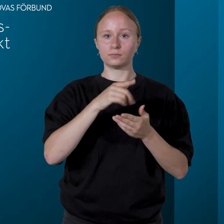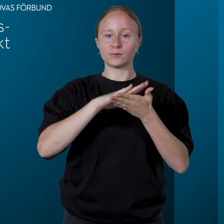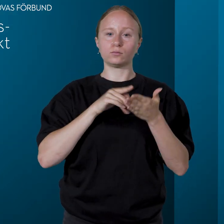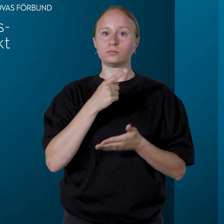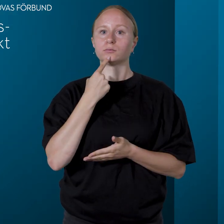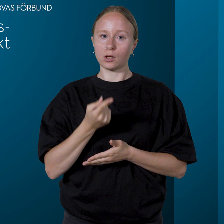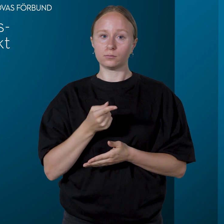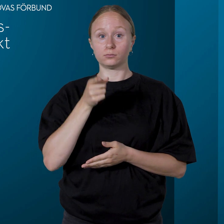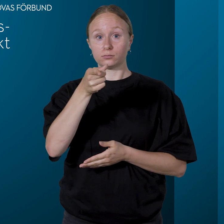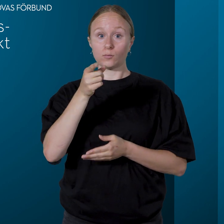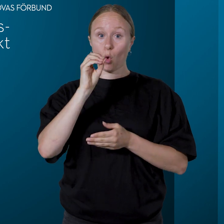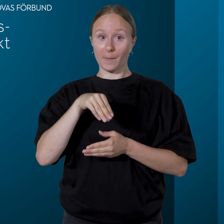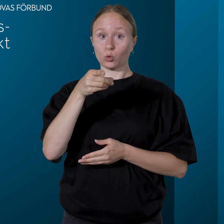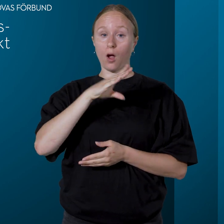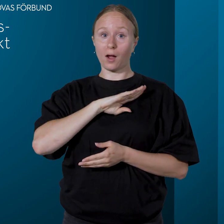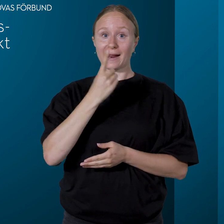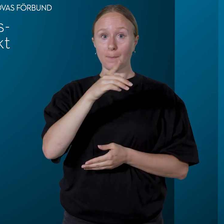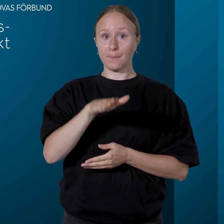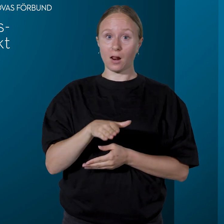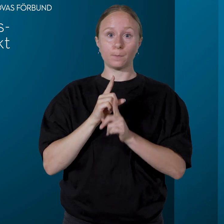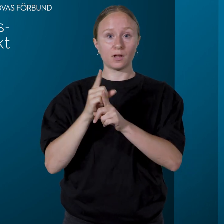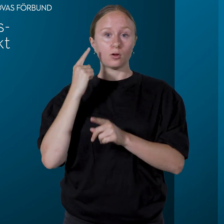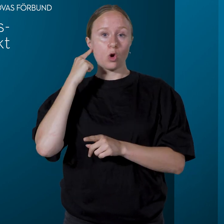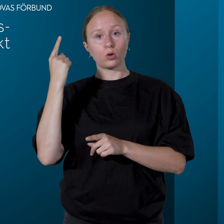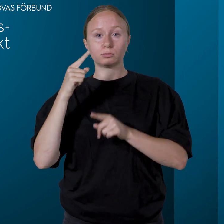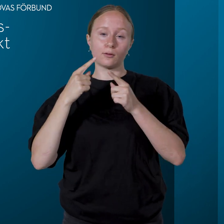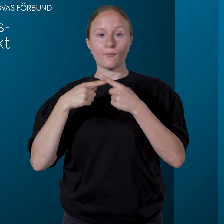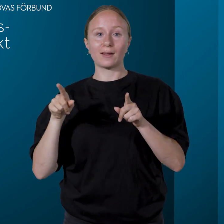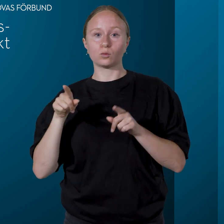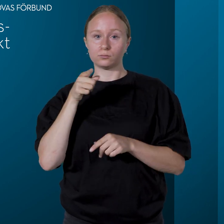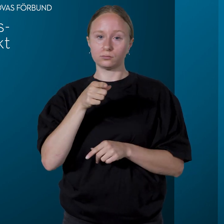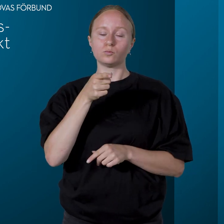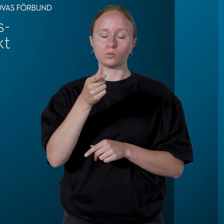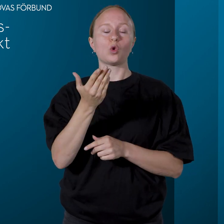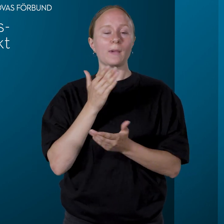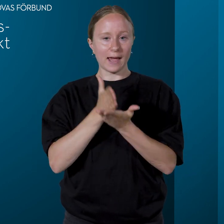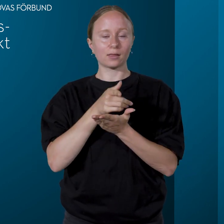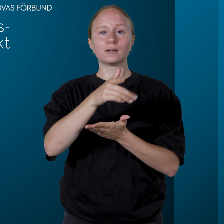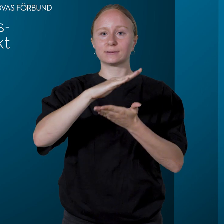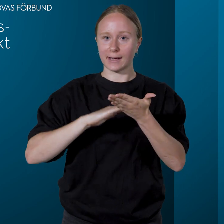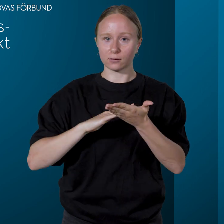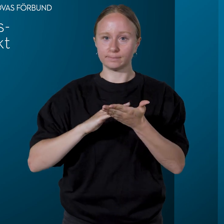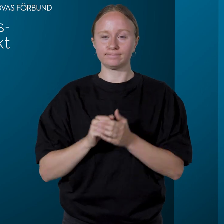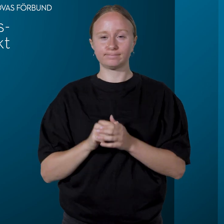På sidan nämns att om du har ett barn med hörselvariation - så har du kommit alldeles rätt.